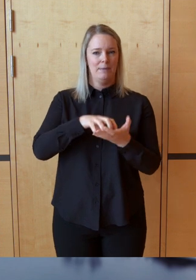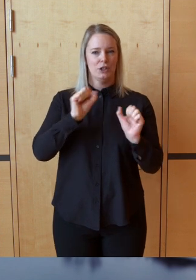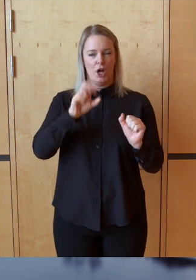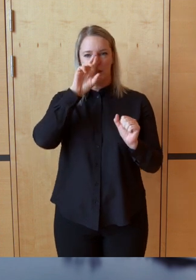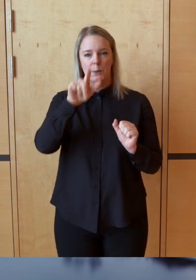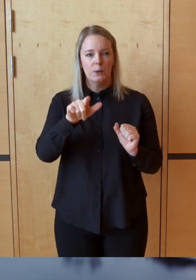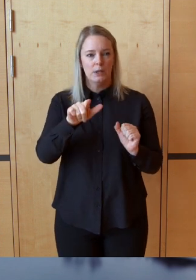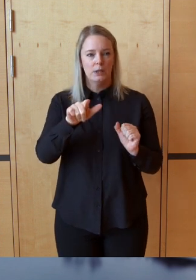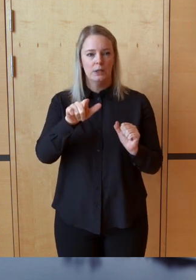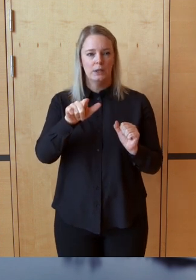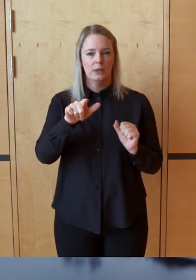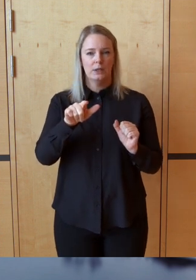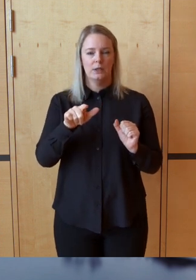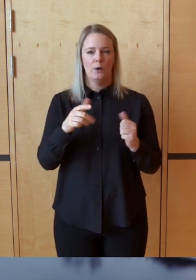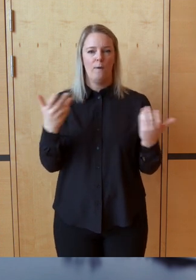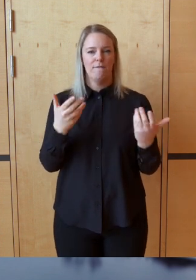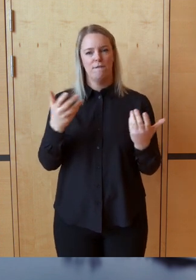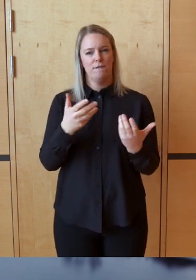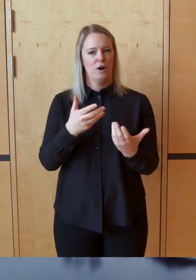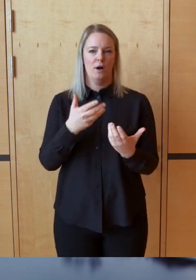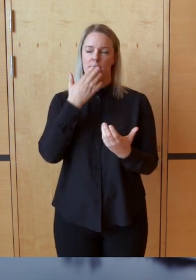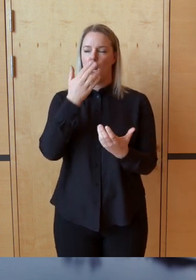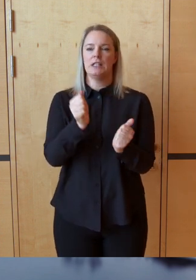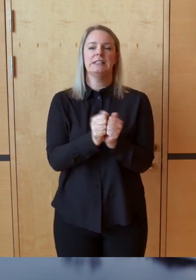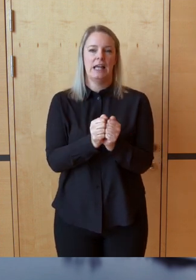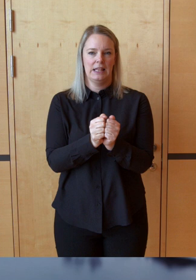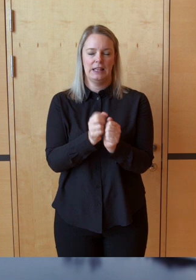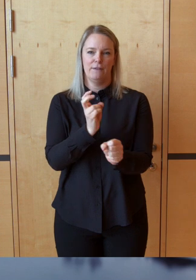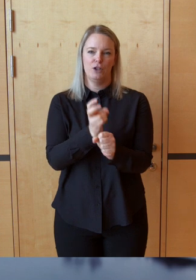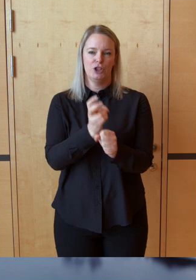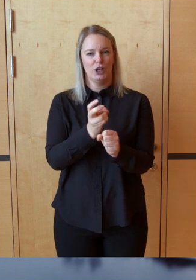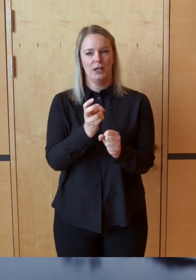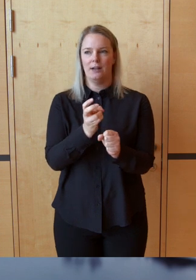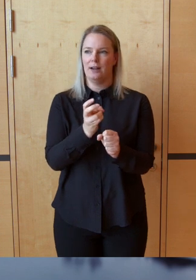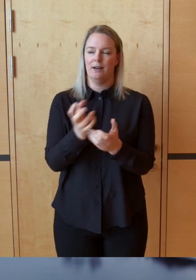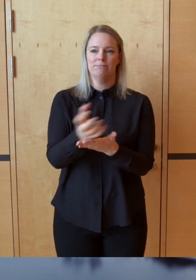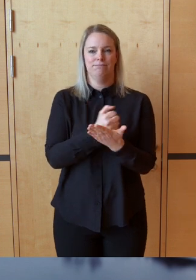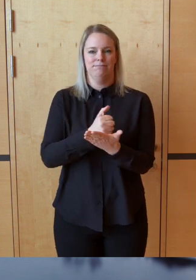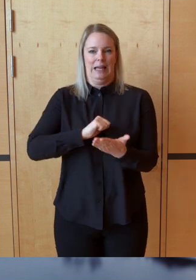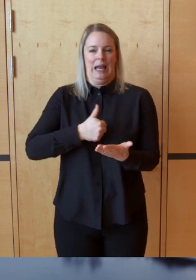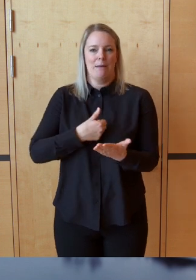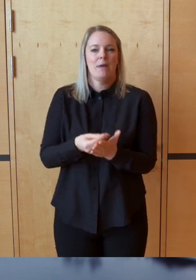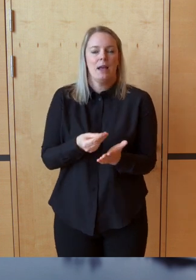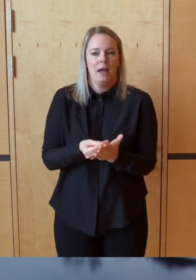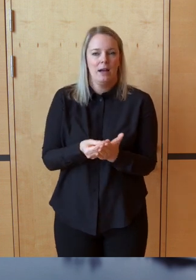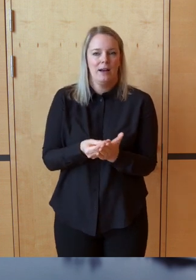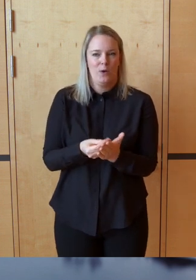Och hur vad vi tycker är ett rimligt sätt att skapa sin försörjning på vi hade mycket hellre sett att Individer som idag